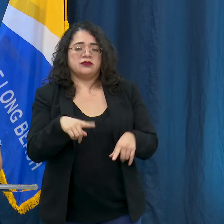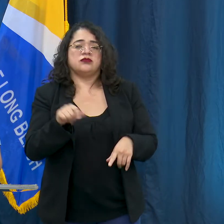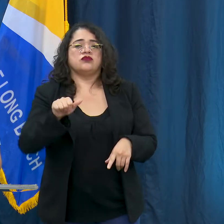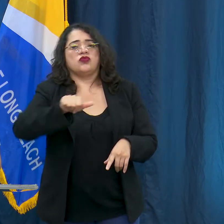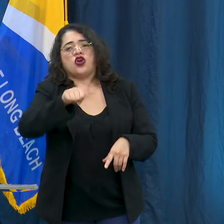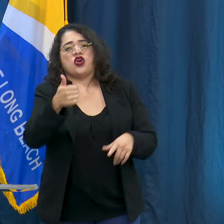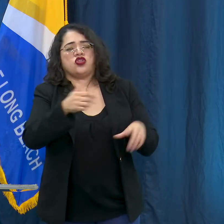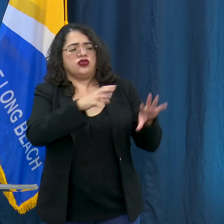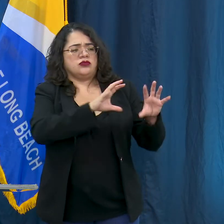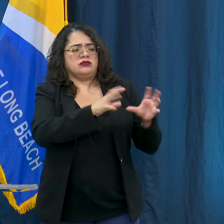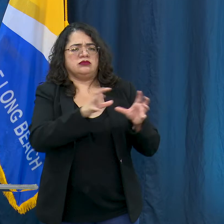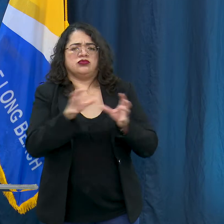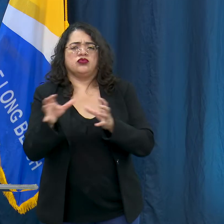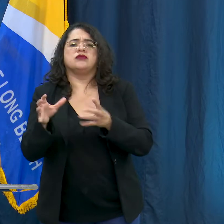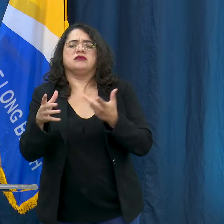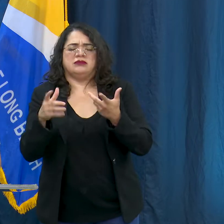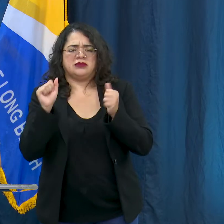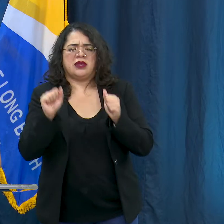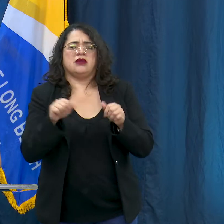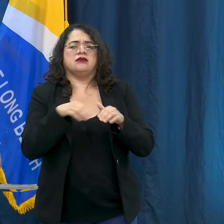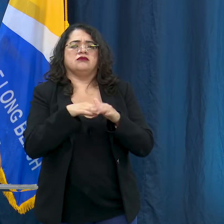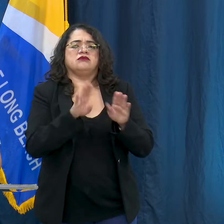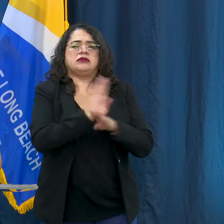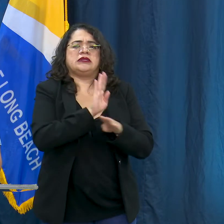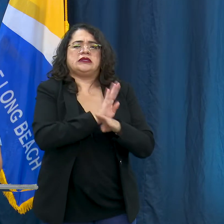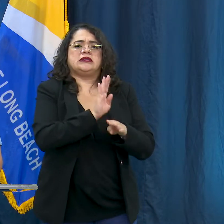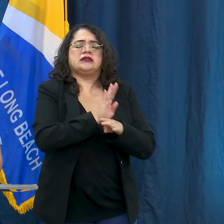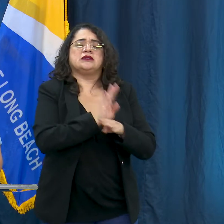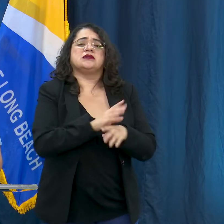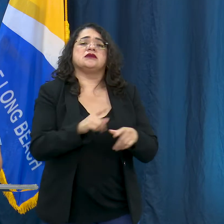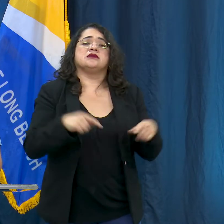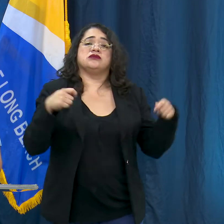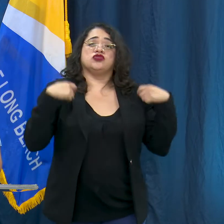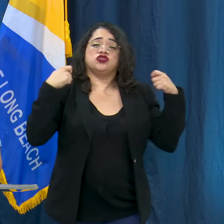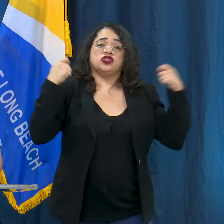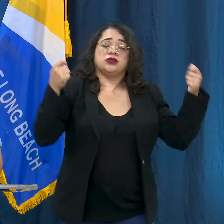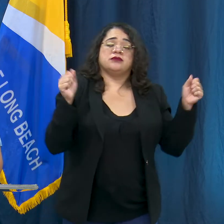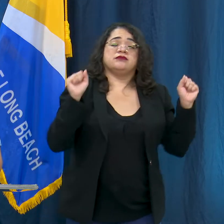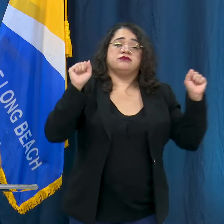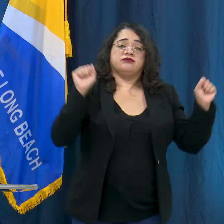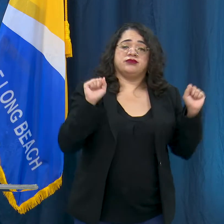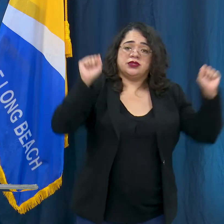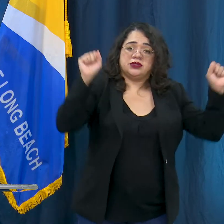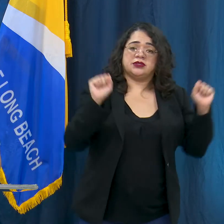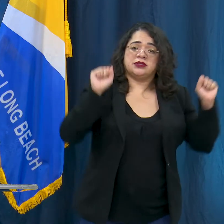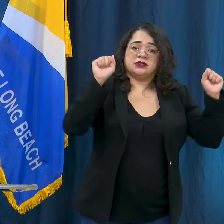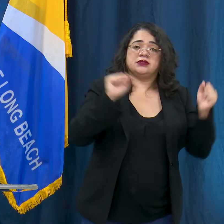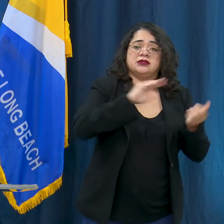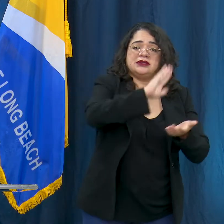tres estos lugar a sono sientes him nacio su estudios decisio include Eidos